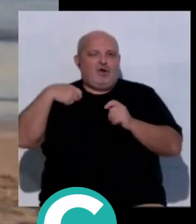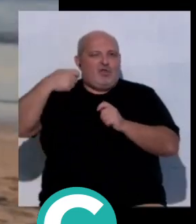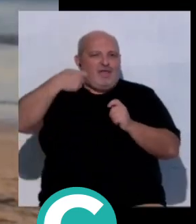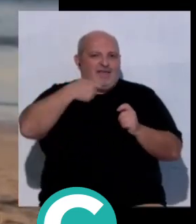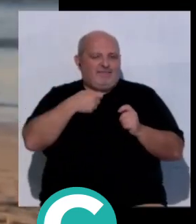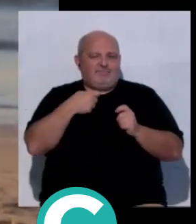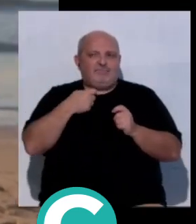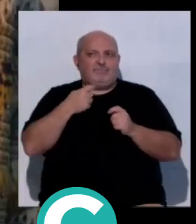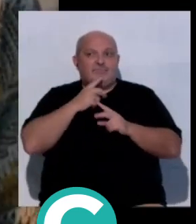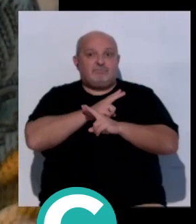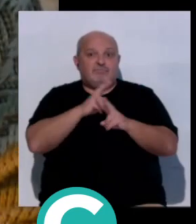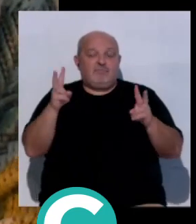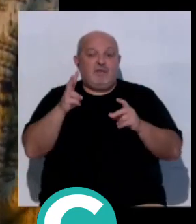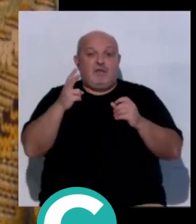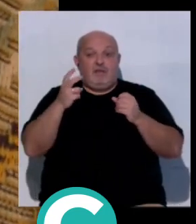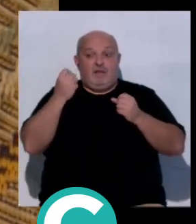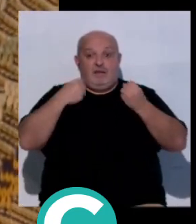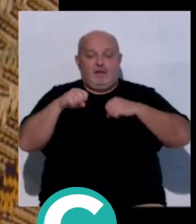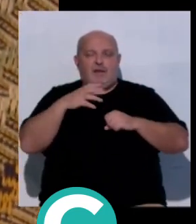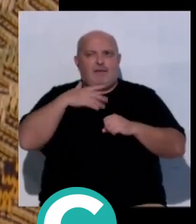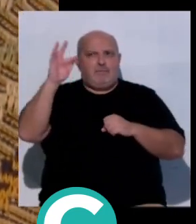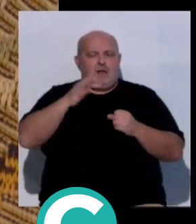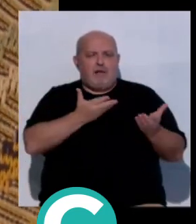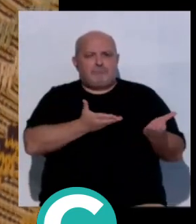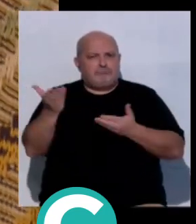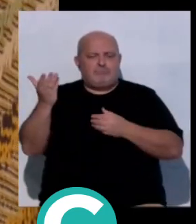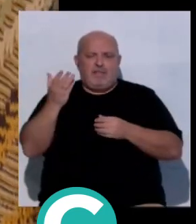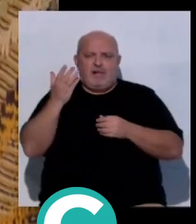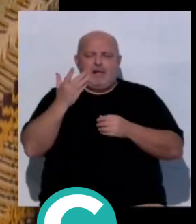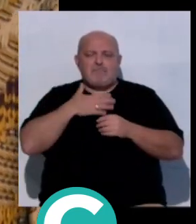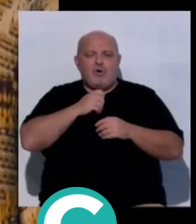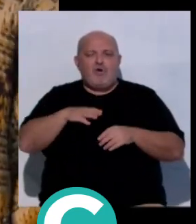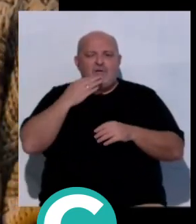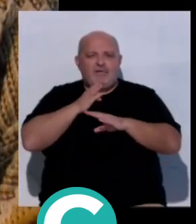y ha invitado a todos los espectadores a ver la cinta pero sobre todo a los más jóvenes siento